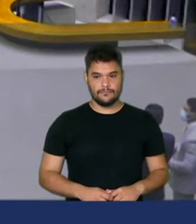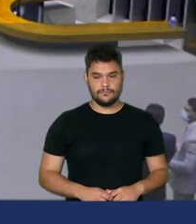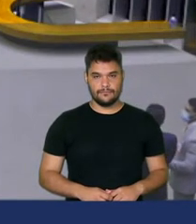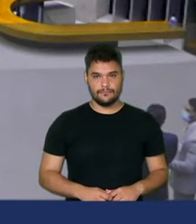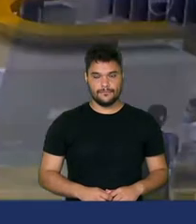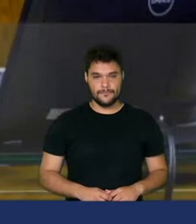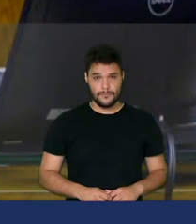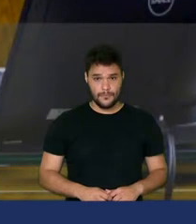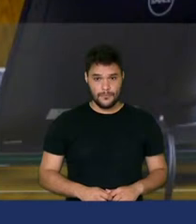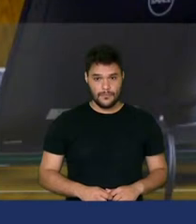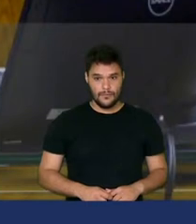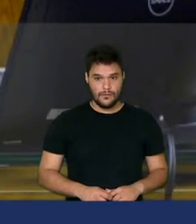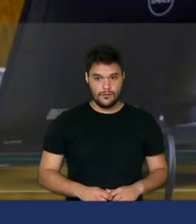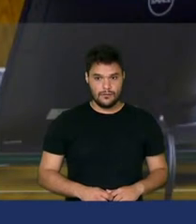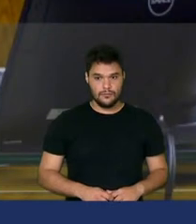IR E VOTAR SIM.